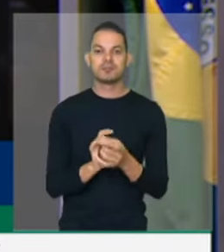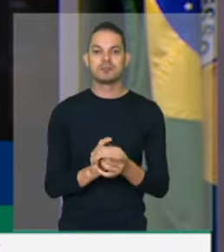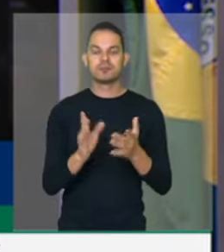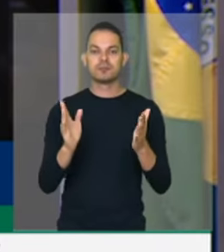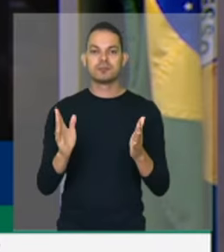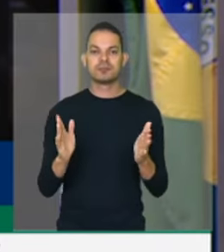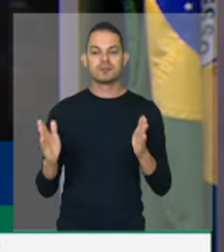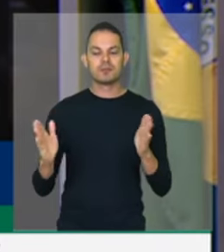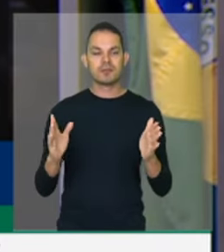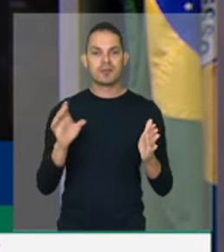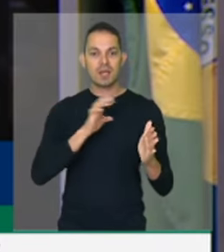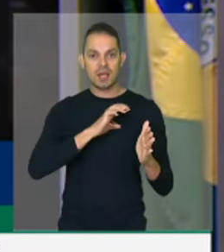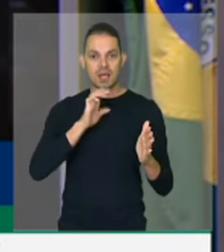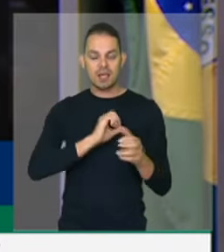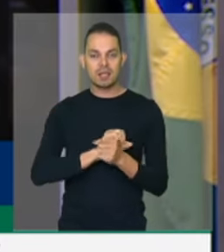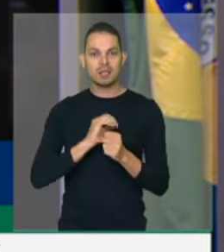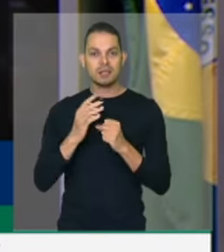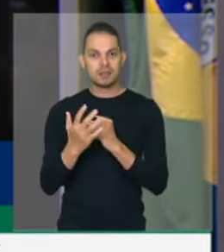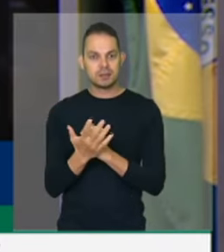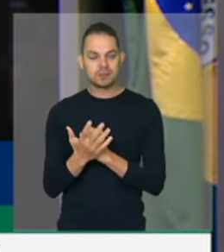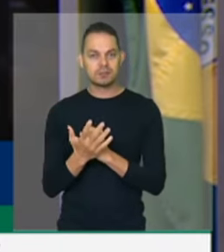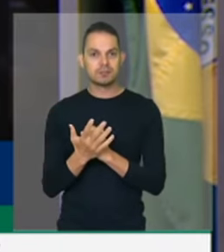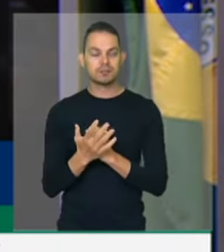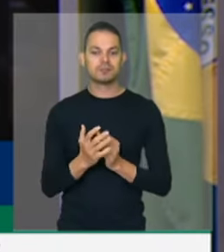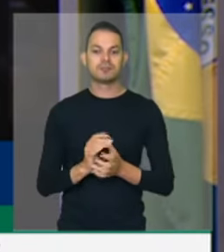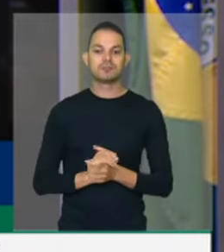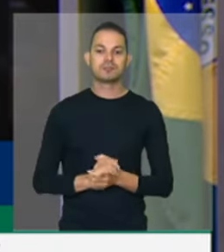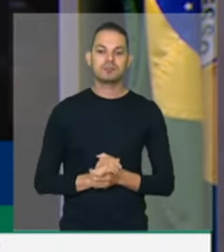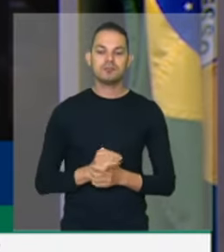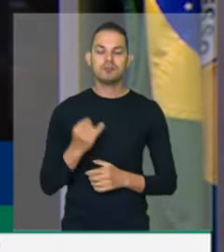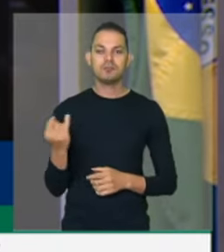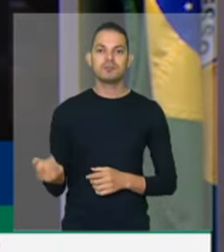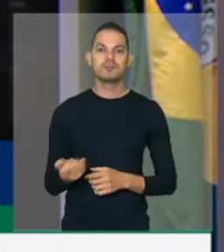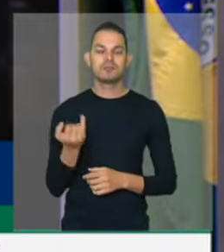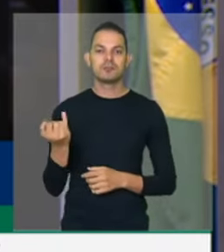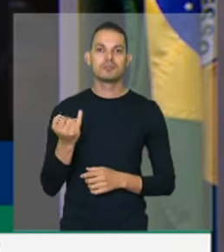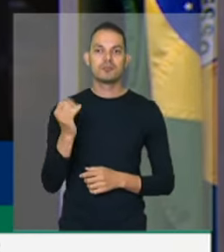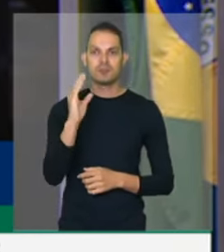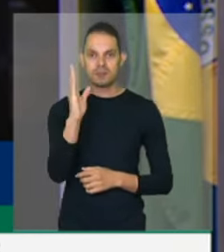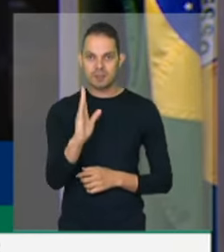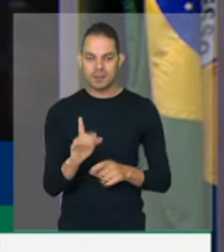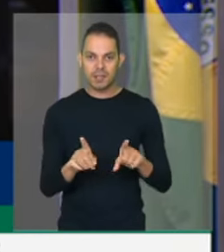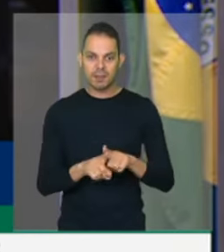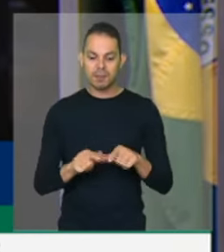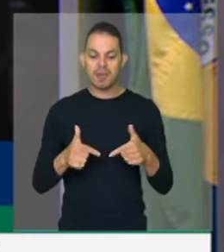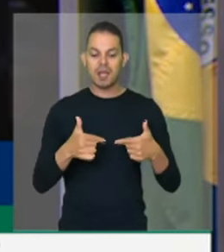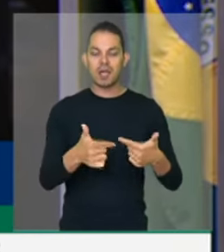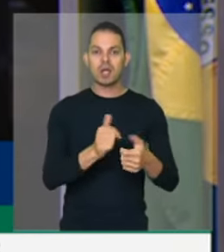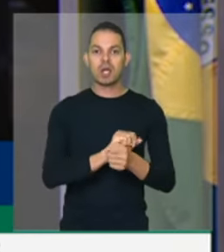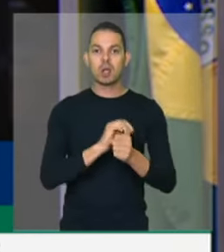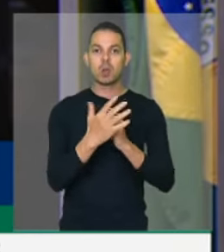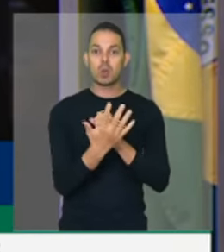PARA COMBATE É PANDEMIA DO COVID-19. A CONTRATAÇÃO EXCEPCIONAL E TEMPORÁRIA DE MÉDICOS FORMADOS EM